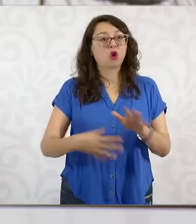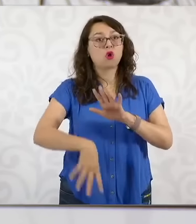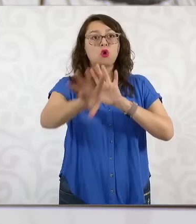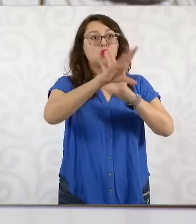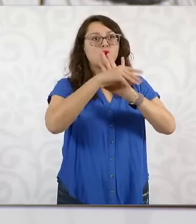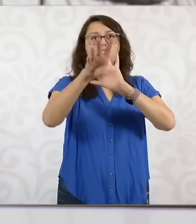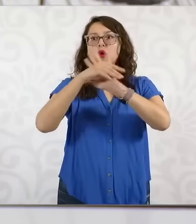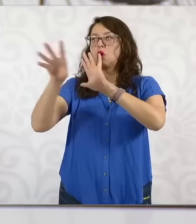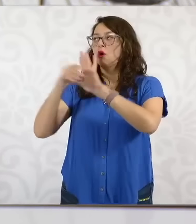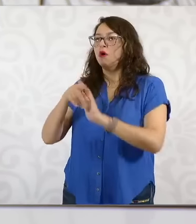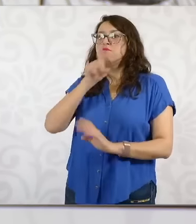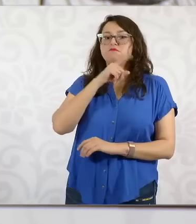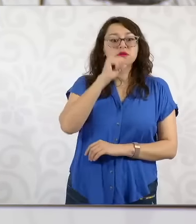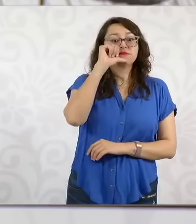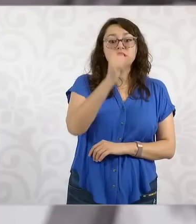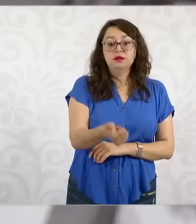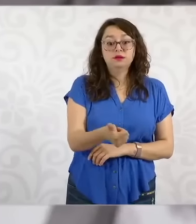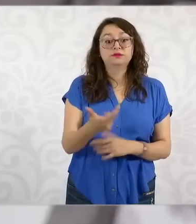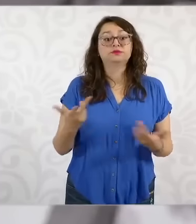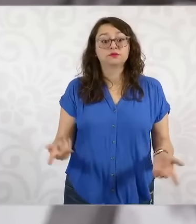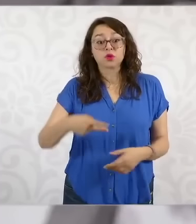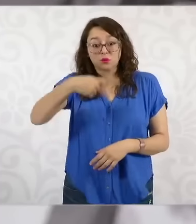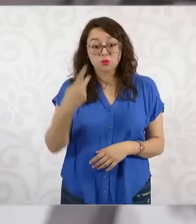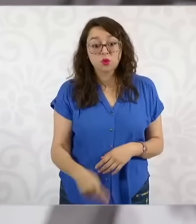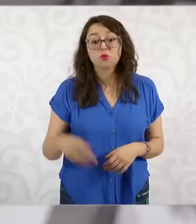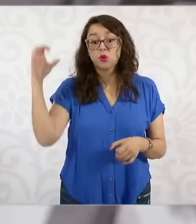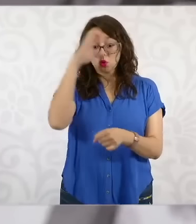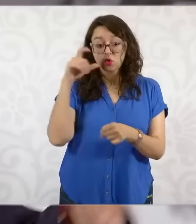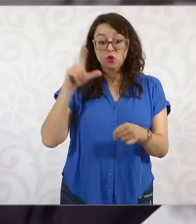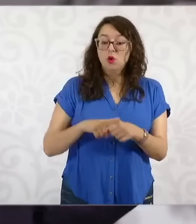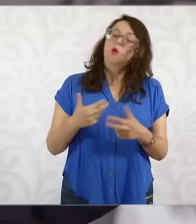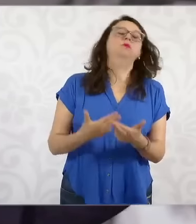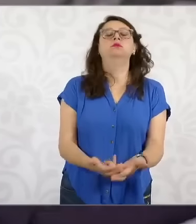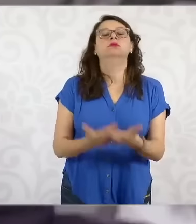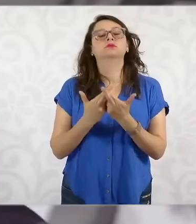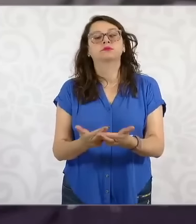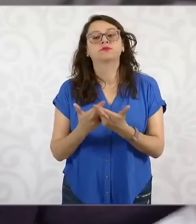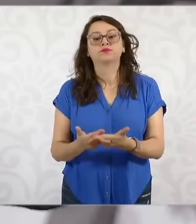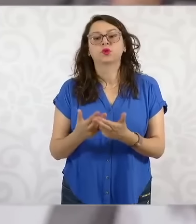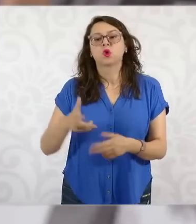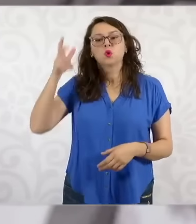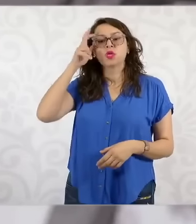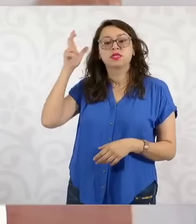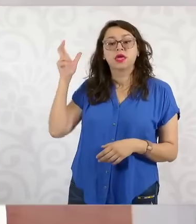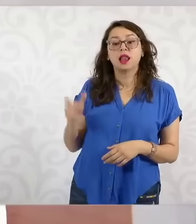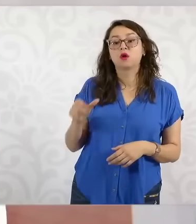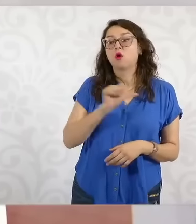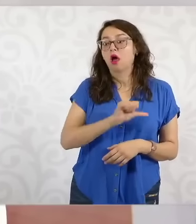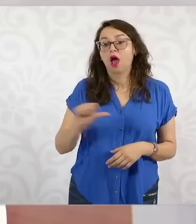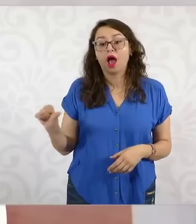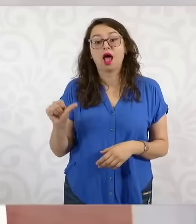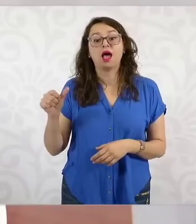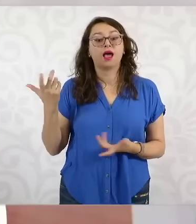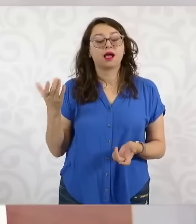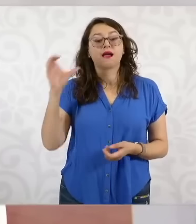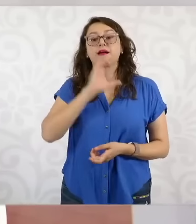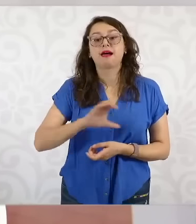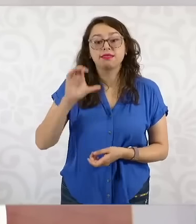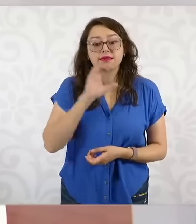¿De dónde? De la riqueza cultural y desde Hidalgo hasta Lázaro Cárdenas.